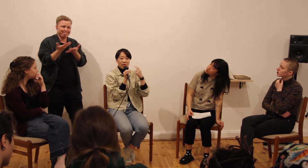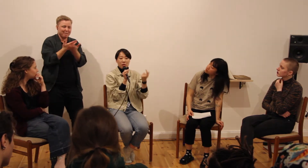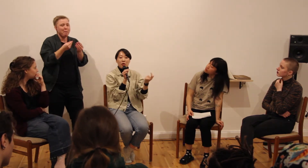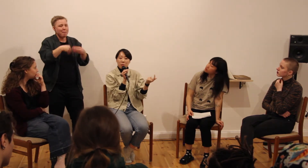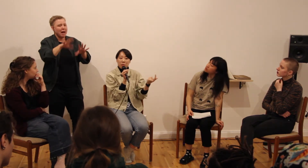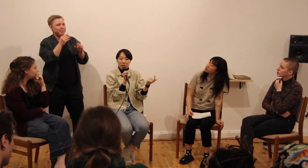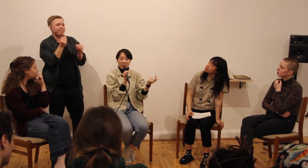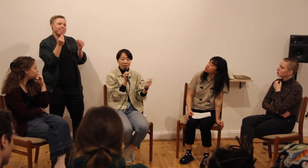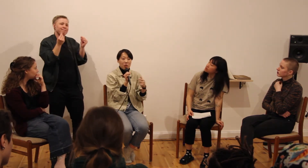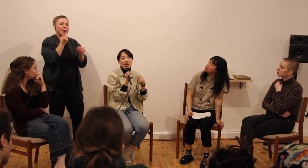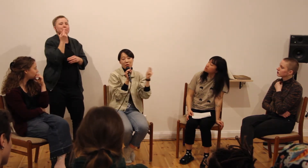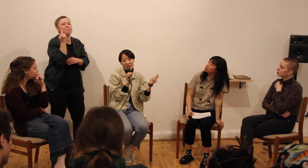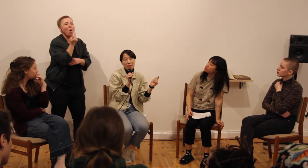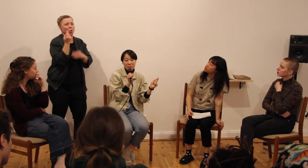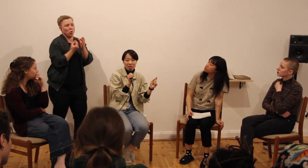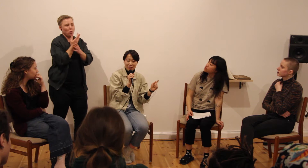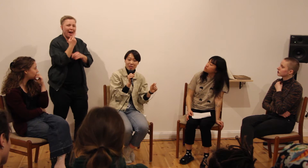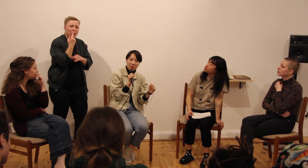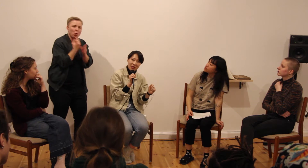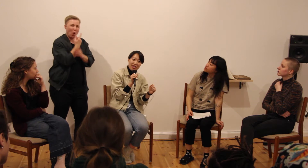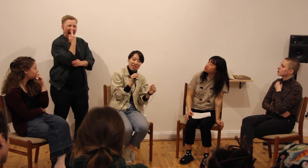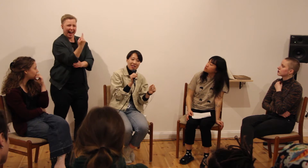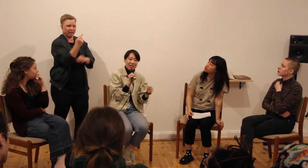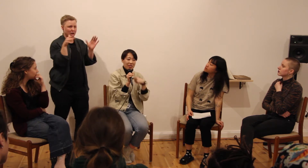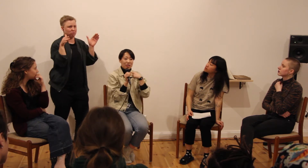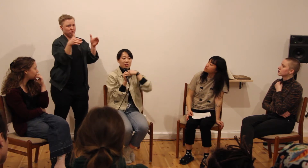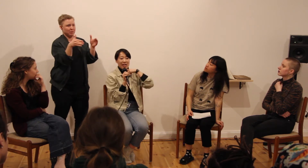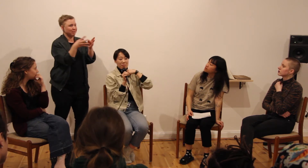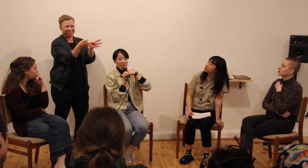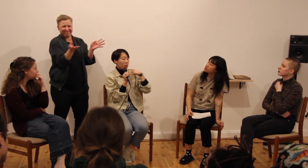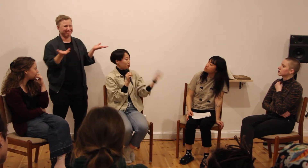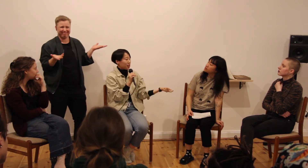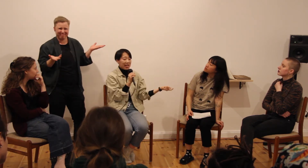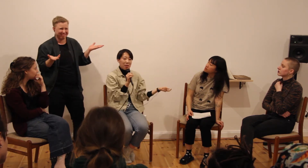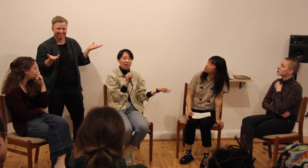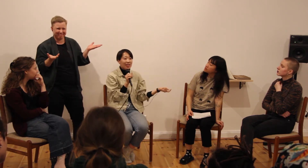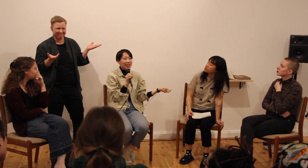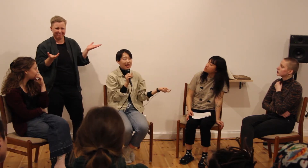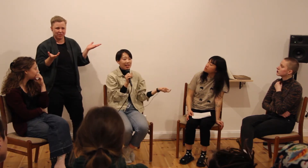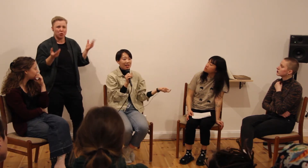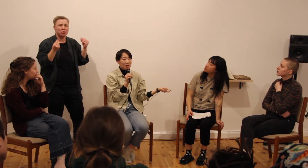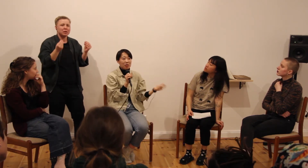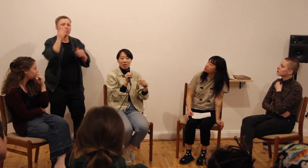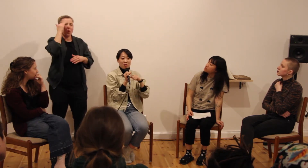Z.B. denken Koreaner, dass nur Koreaner in Korea leben. Sie sehen aus wie ich oder Hyemi.